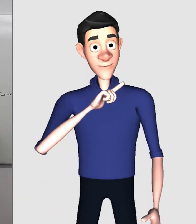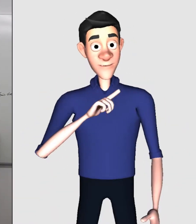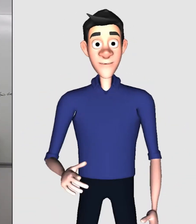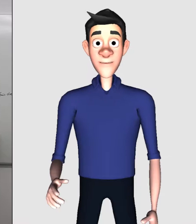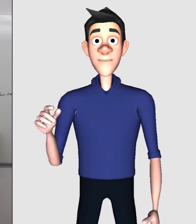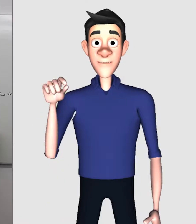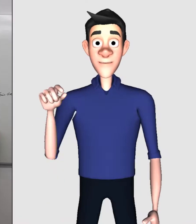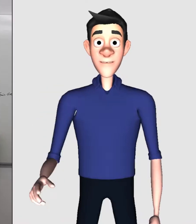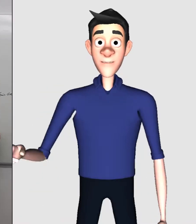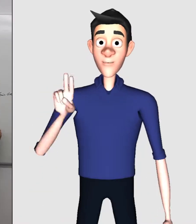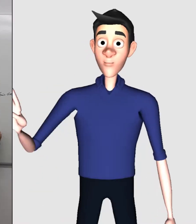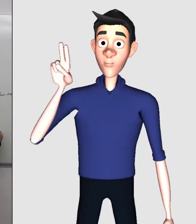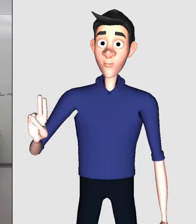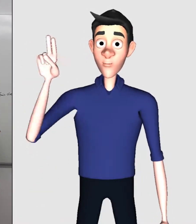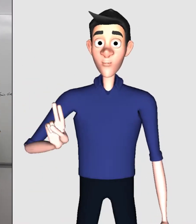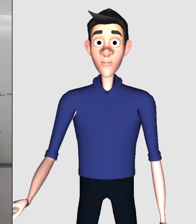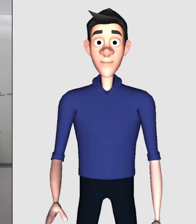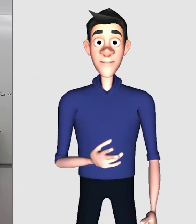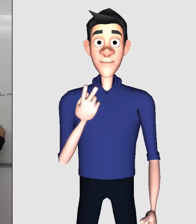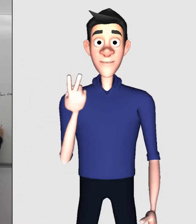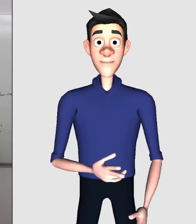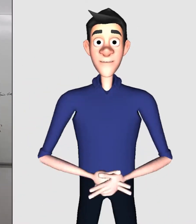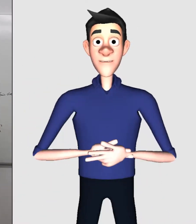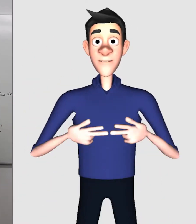O resultado será raiz de 2gh